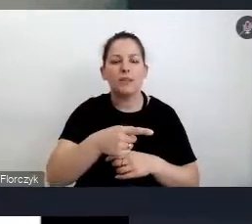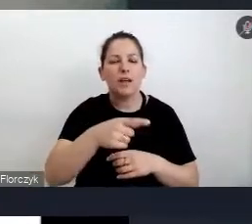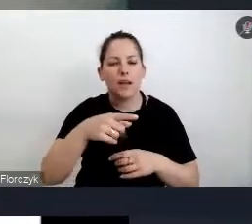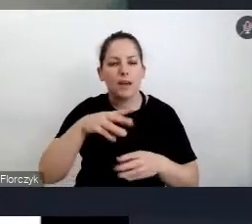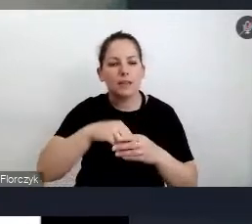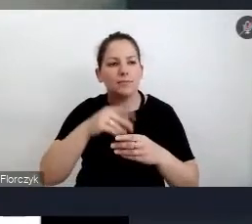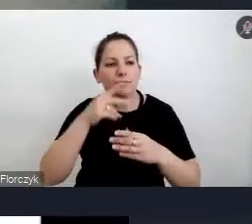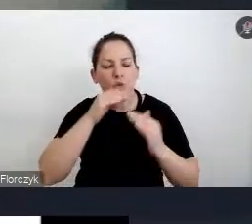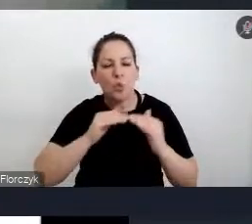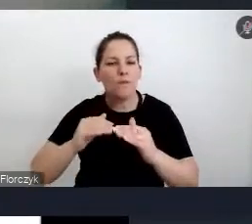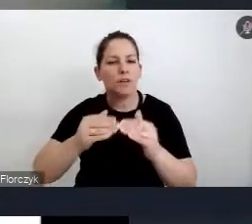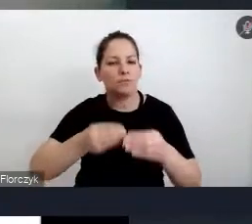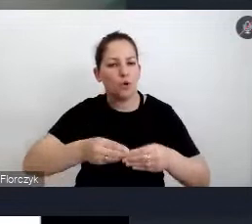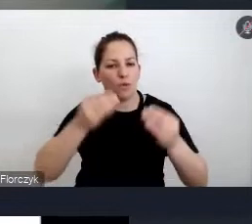na rozwój w mieście.